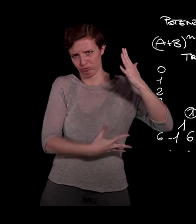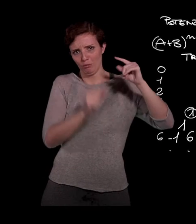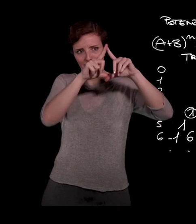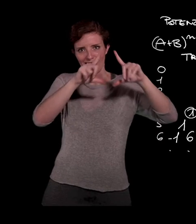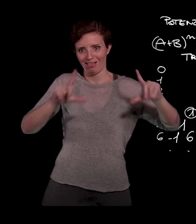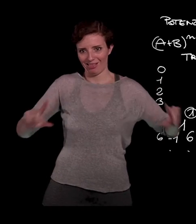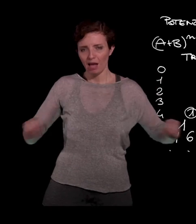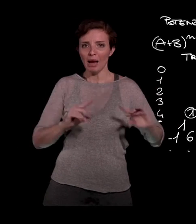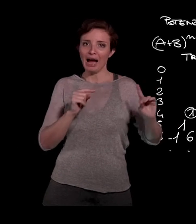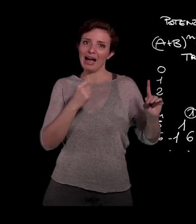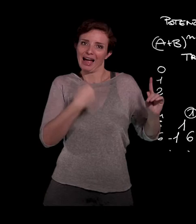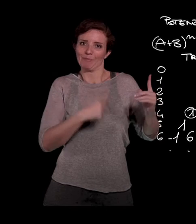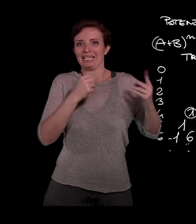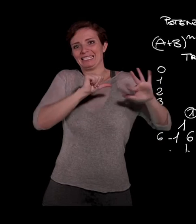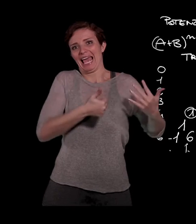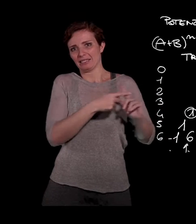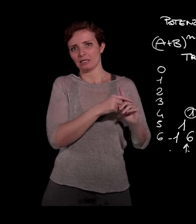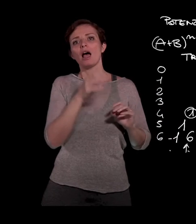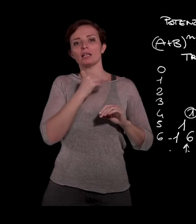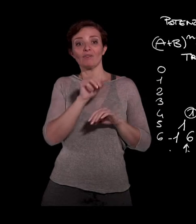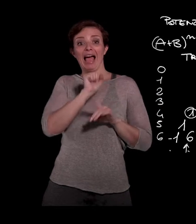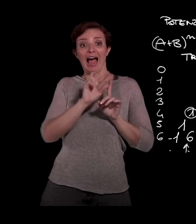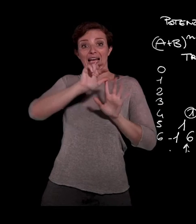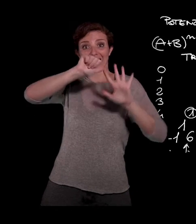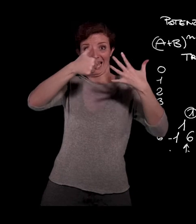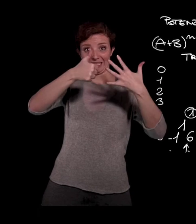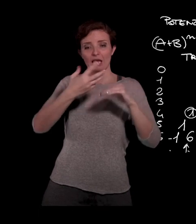(LEGGE L'ESEMPIO)